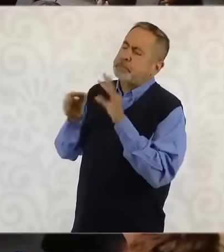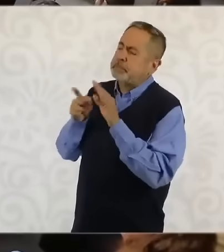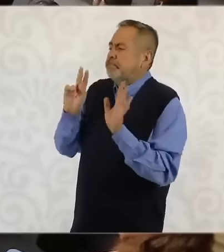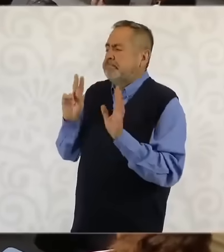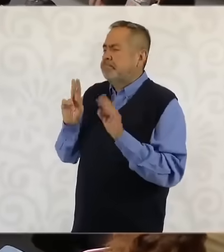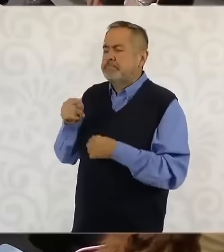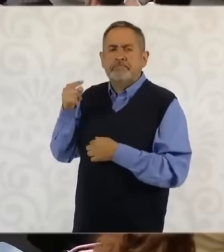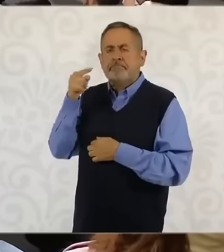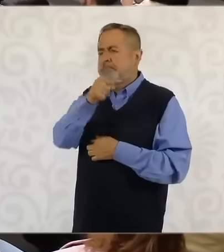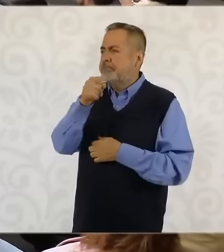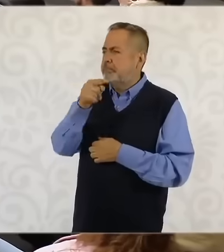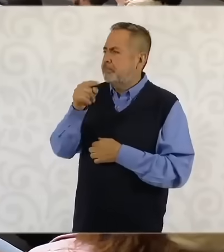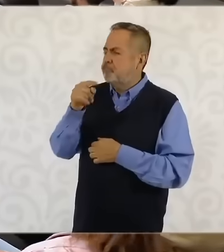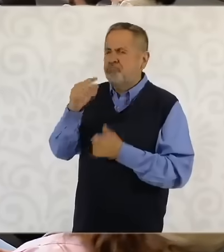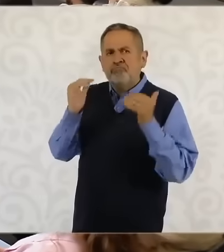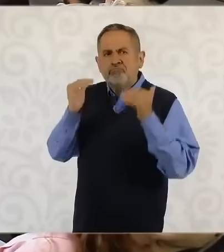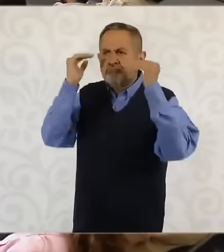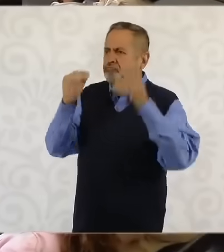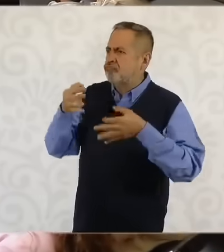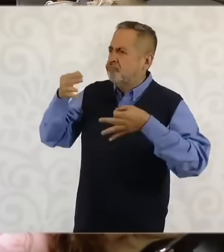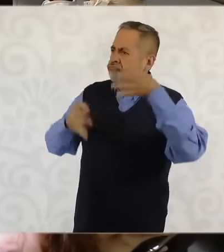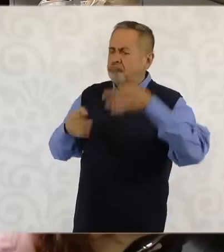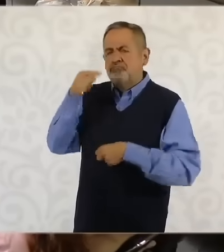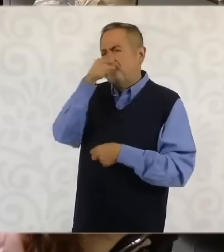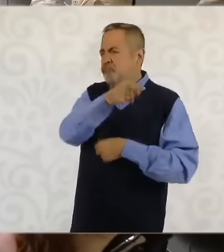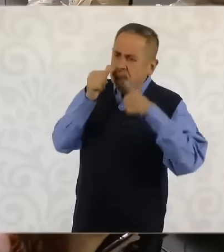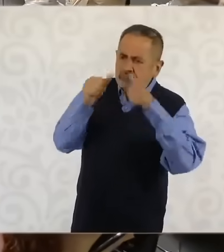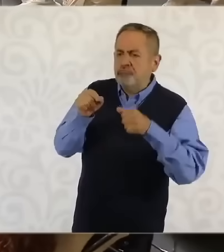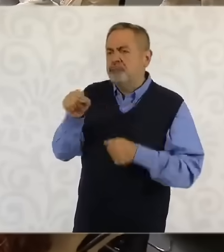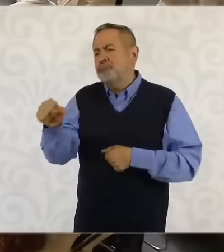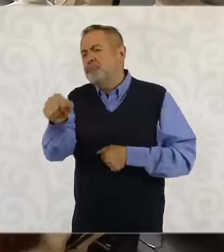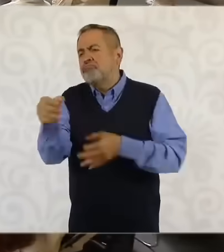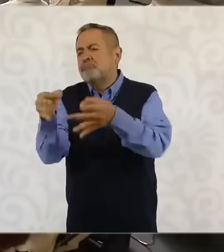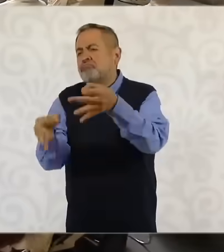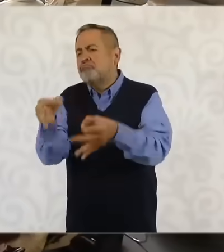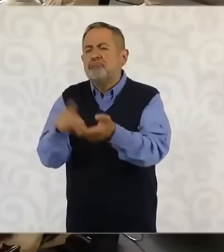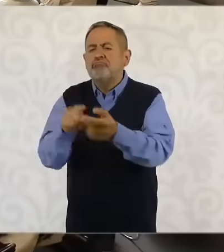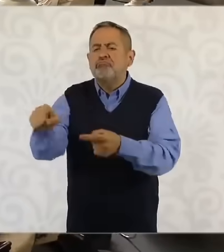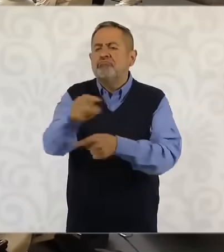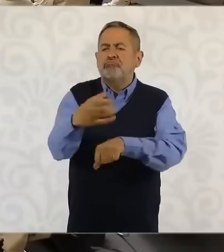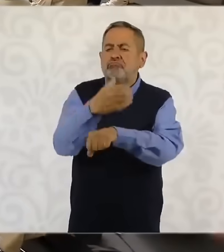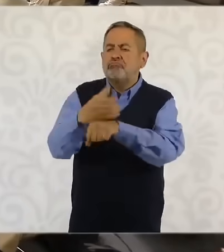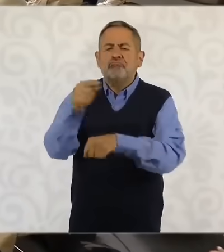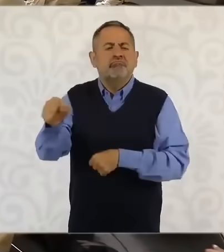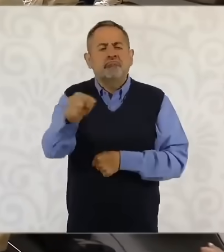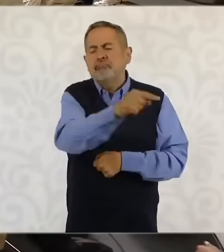del Supremo eh tribunal pues atenderá a los juzgados de de de circuito que así lo que